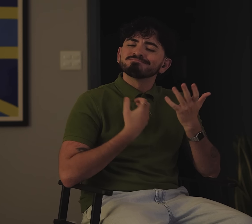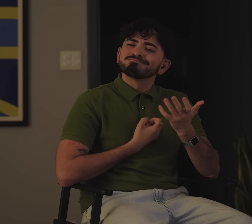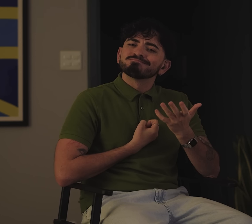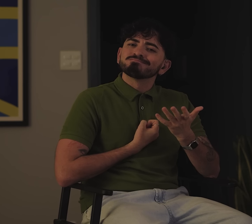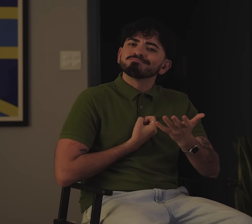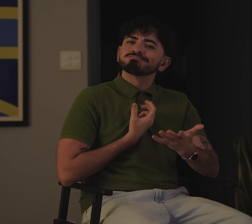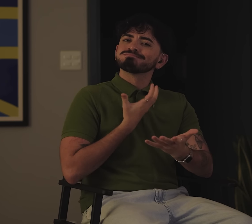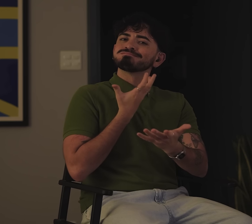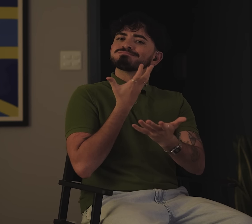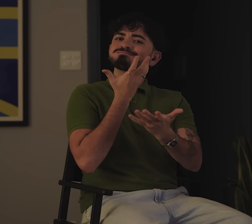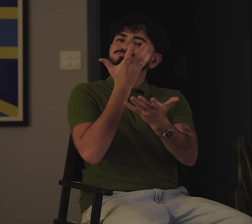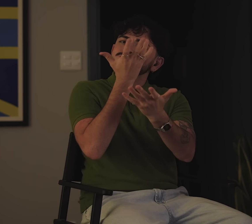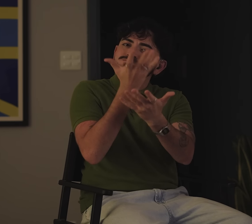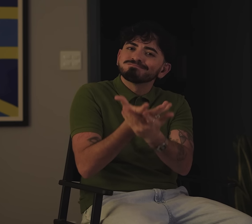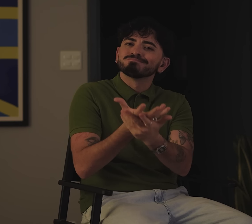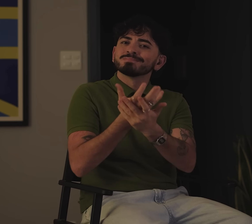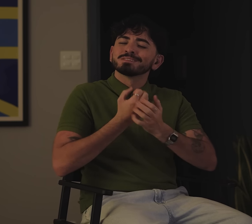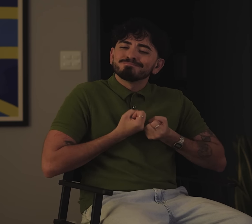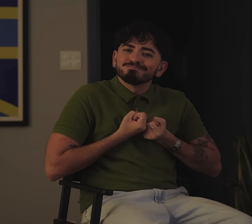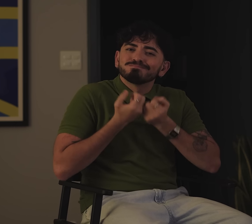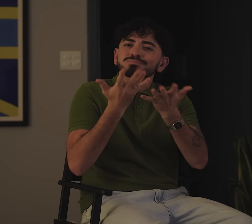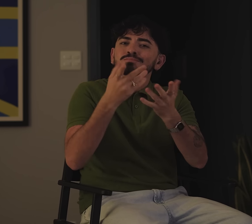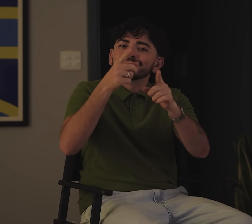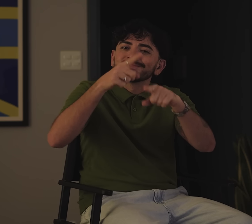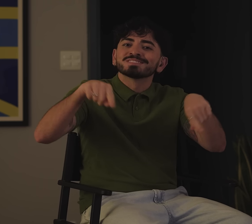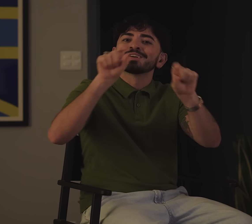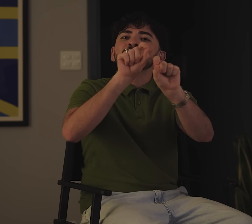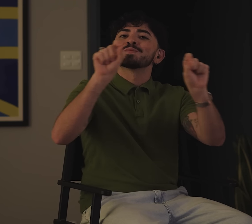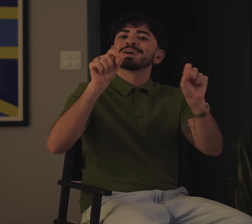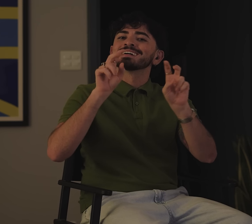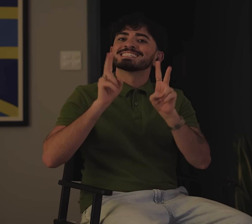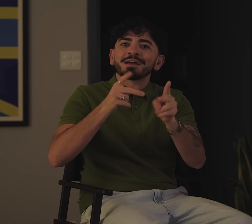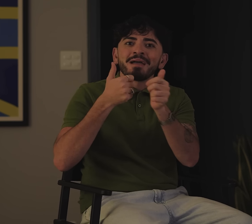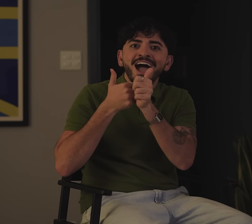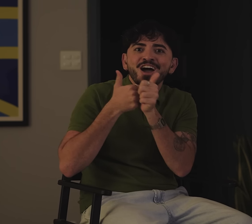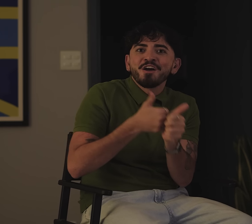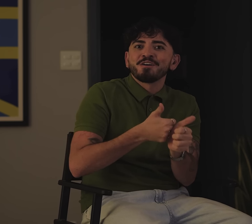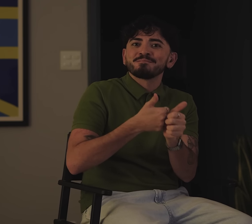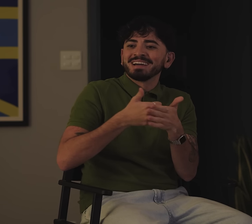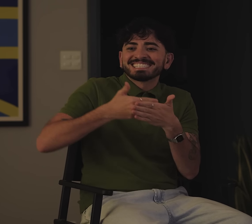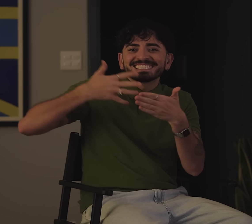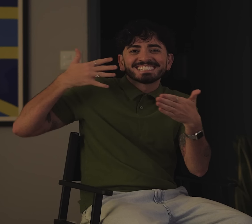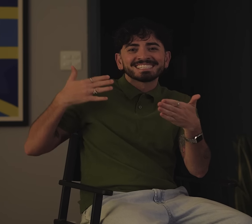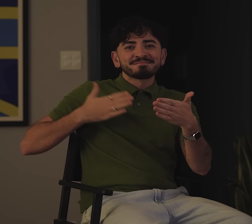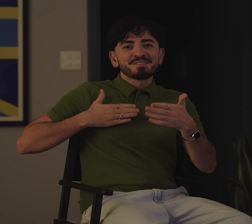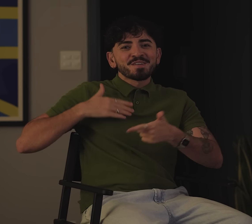Mas quero compartilhar com vocês, que me acompanham e fazem parte dessa história há tantos anos,